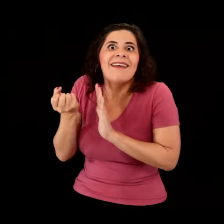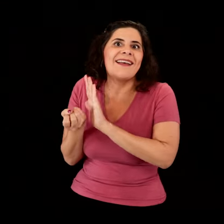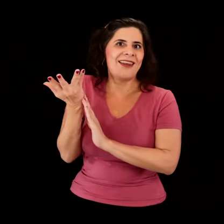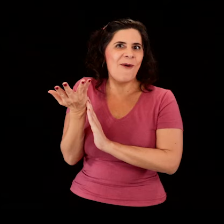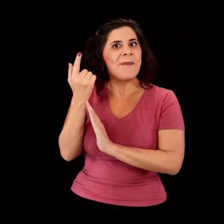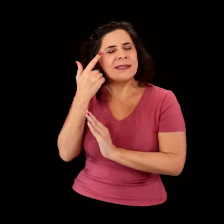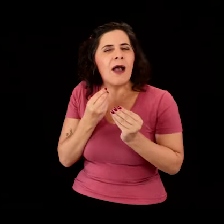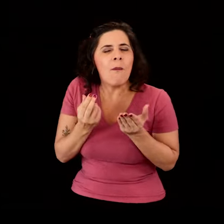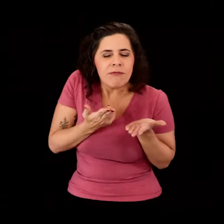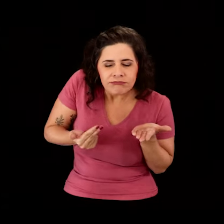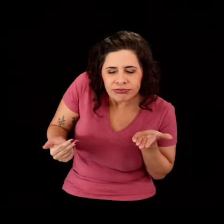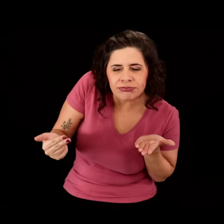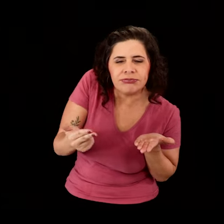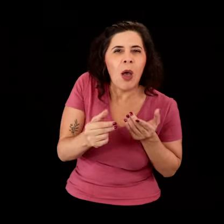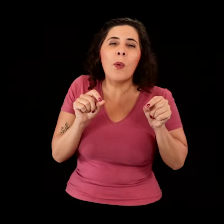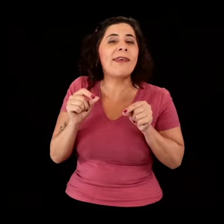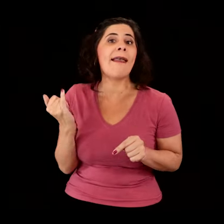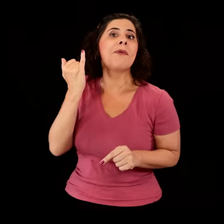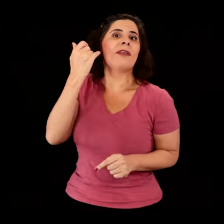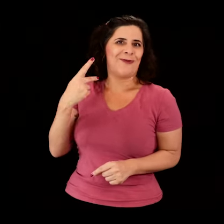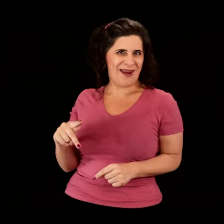olhar a linha desse desenho e o que era tão importante para ele.